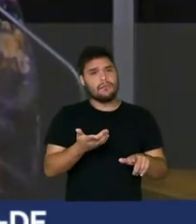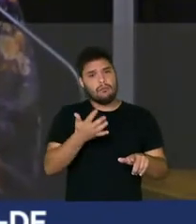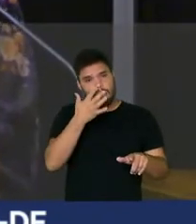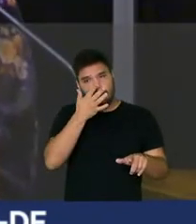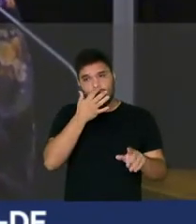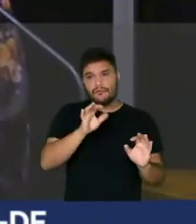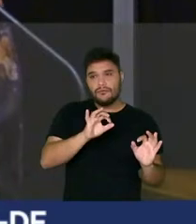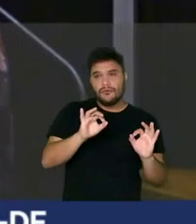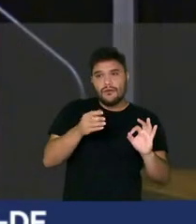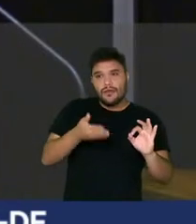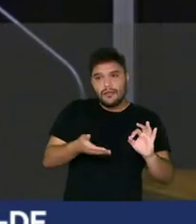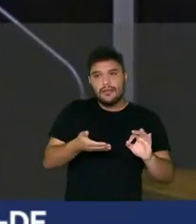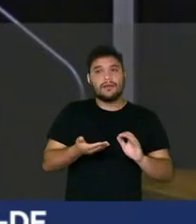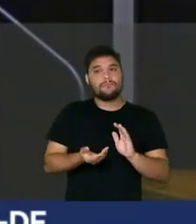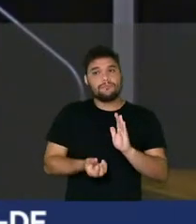QUE DE PONTA A PONTA NO BRASIL ACOMPANHAM ESSE DIA. A